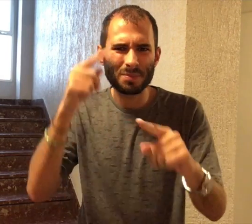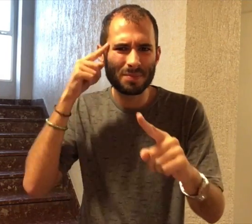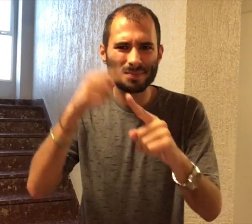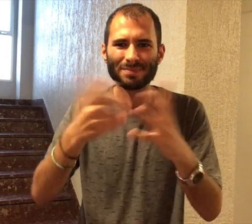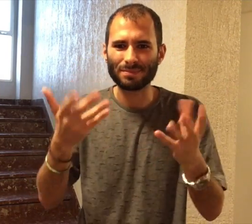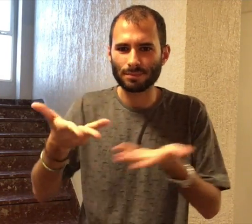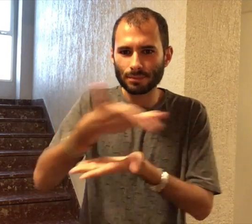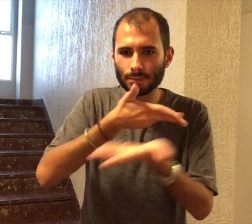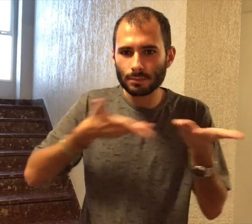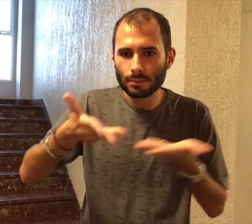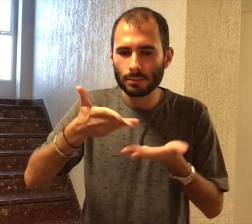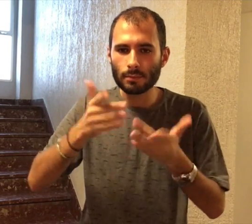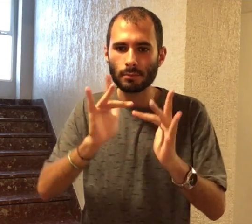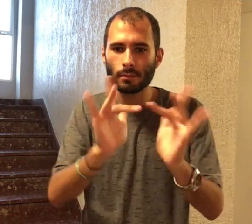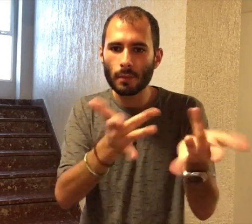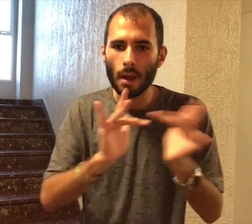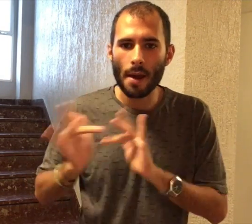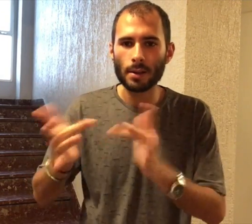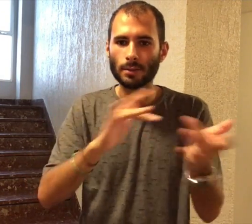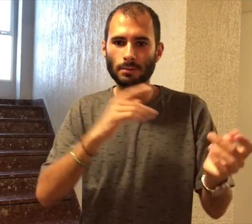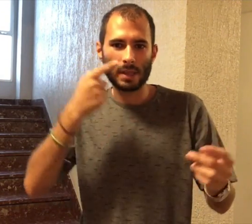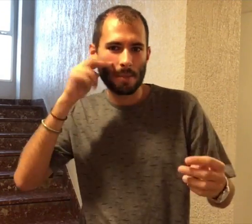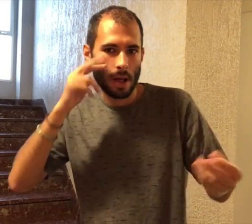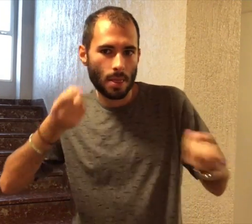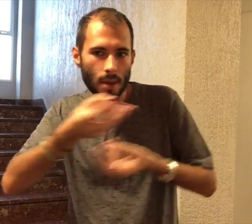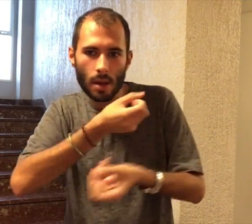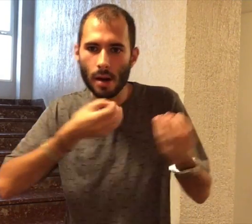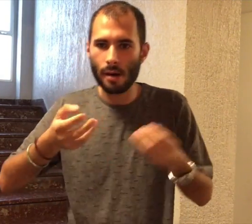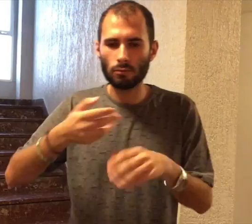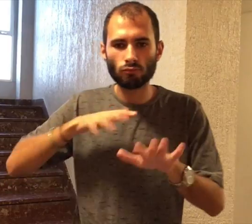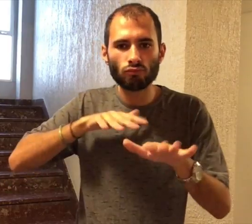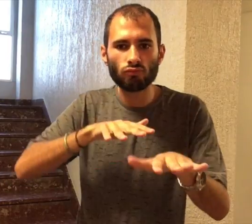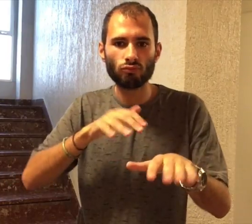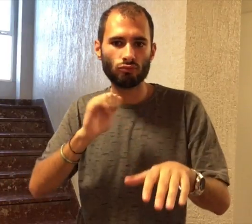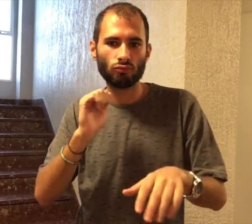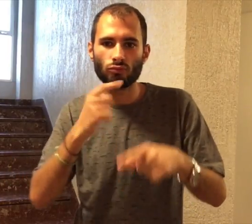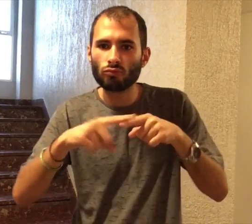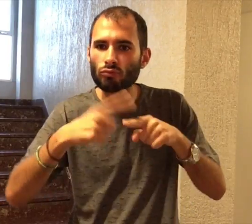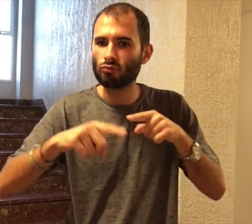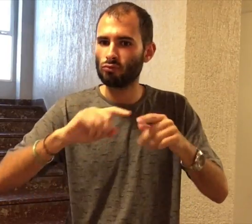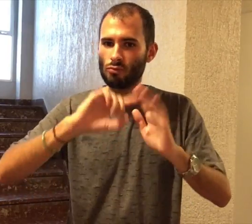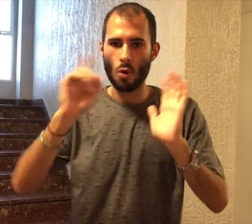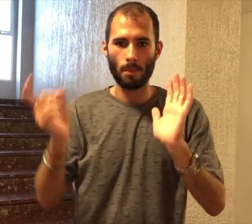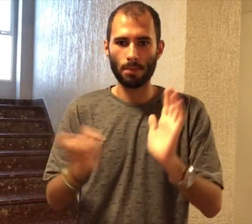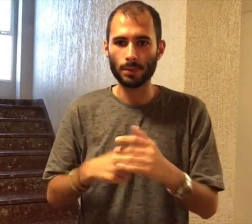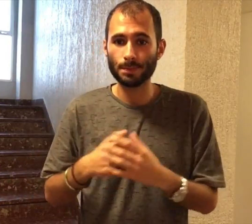con el objetivo de que la juventud sorda nos encontremos, conozcamos y compartamos un espacio donde reivindicar nuestros derechos.